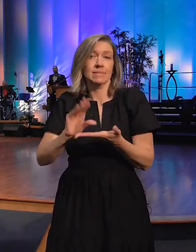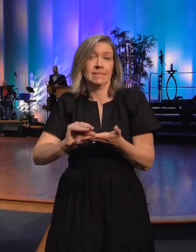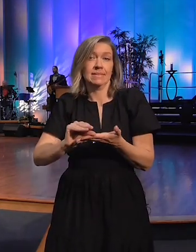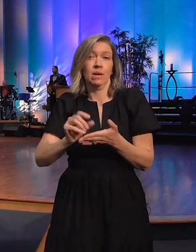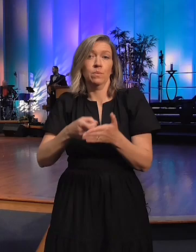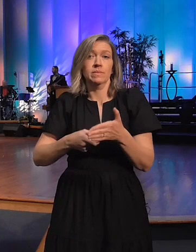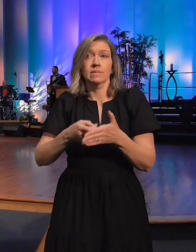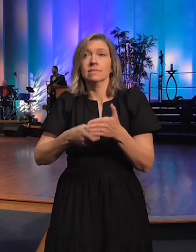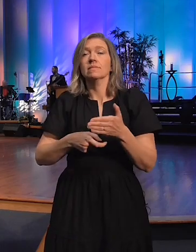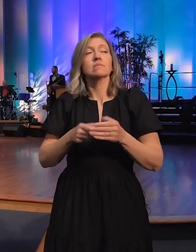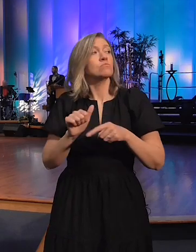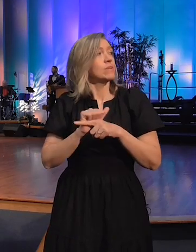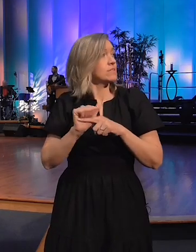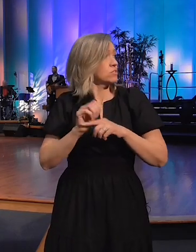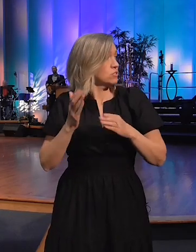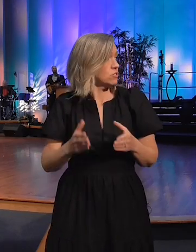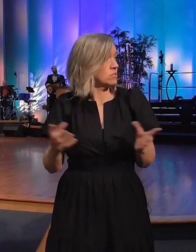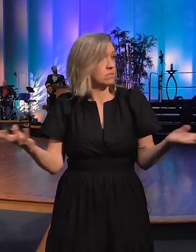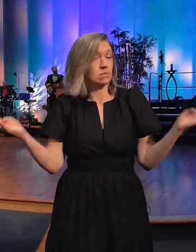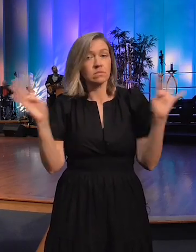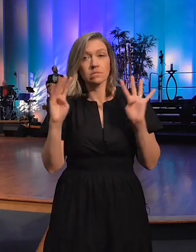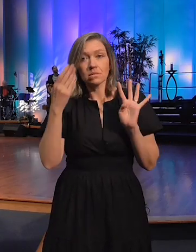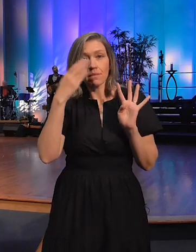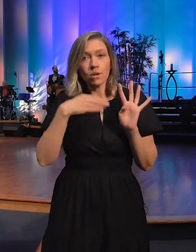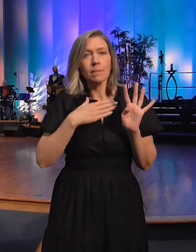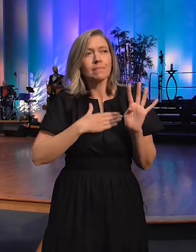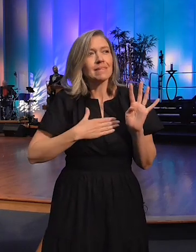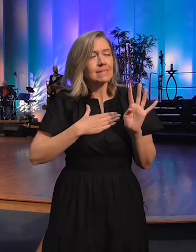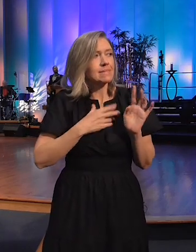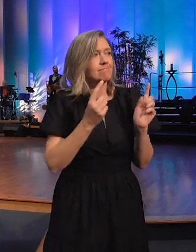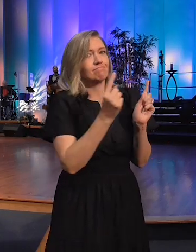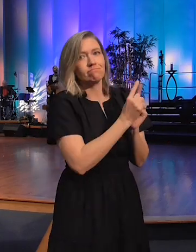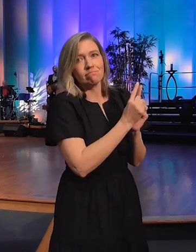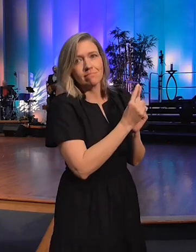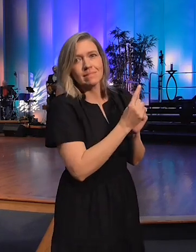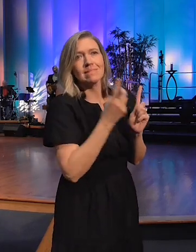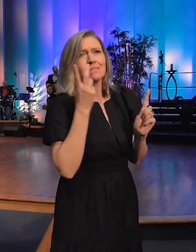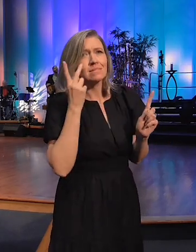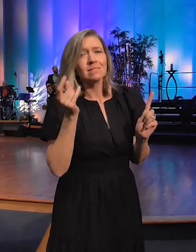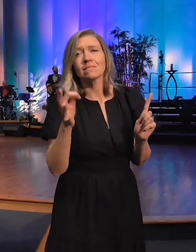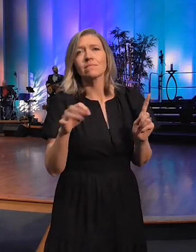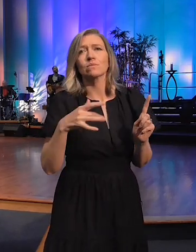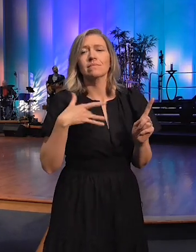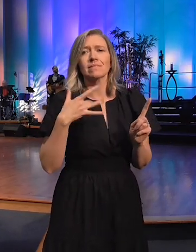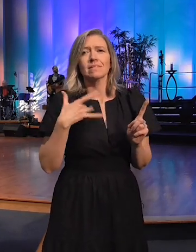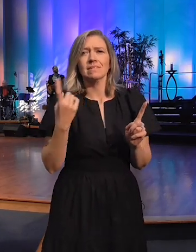vendrán al frente, por favor venga. y véalos si tiene algo por lo que necesita oración y eso